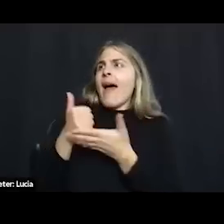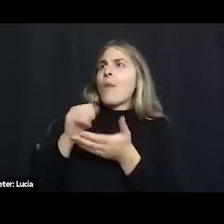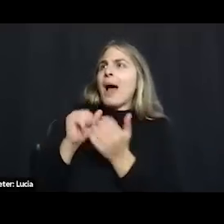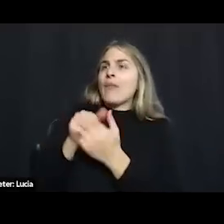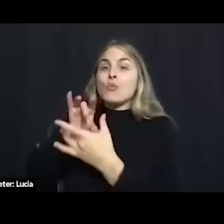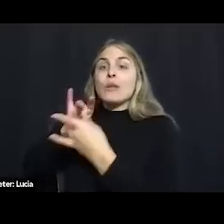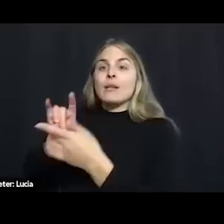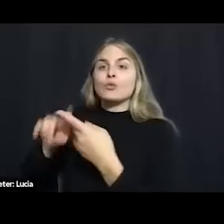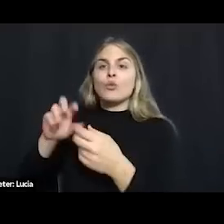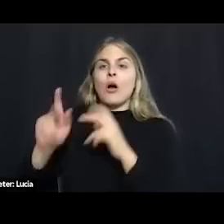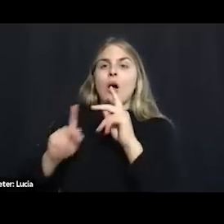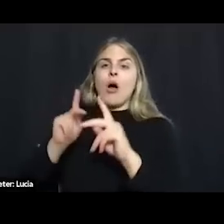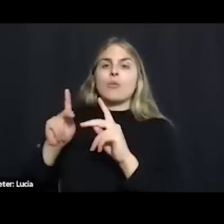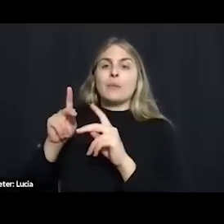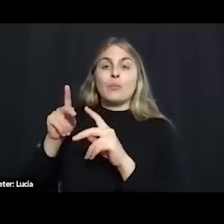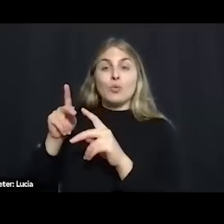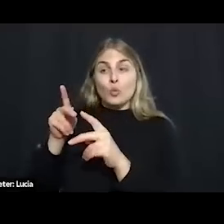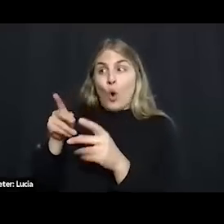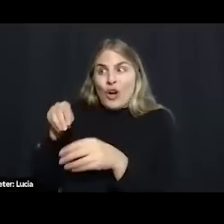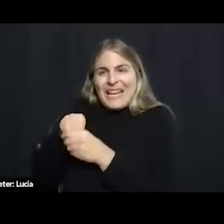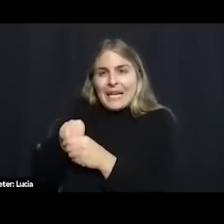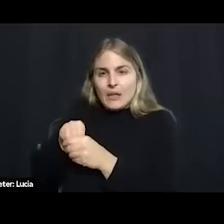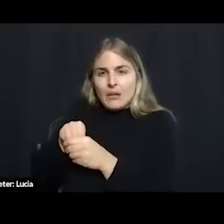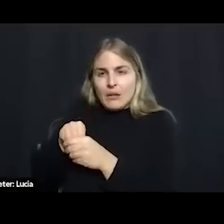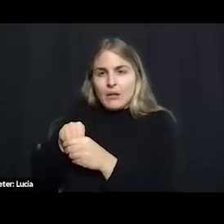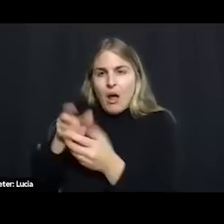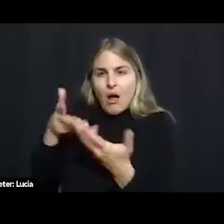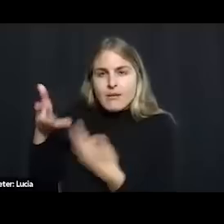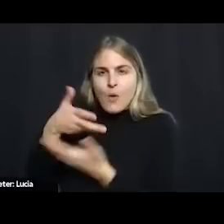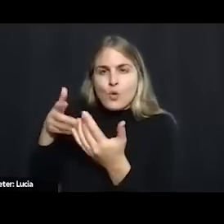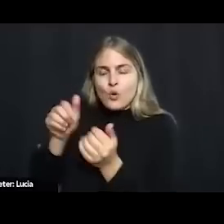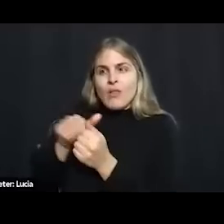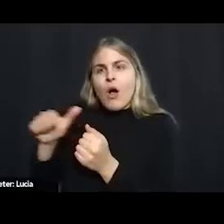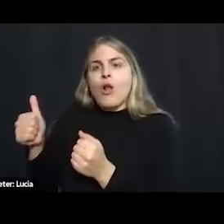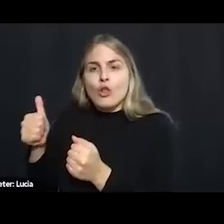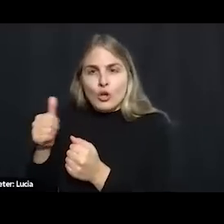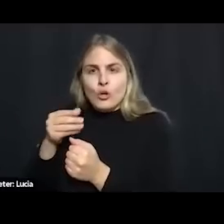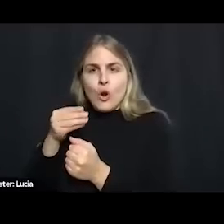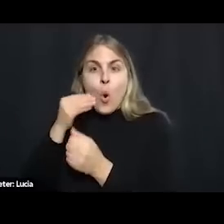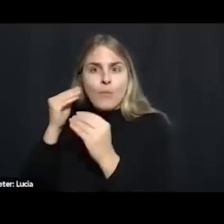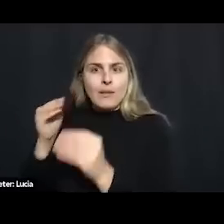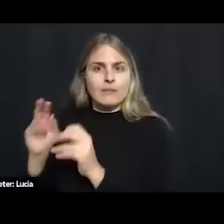Y esto les permitía controlar su entidad de una manera que los hacía sentirse valiosos y positivos.